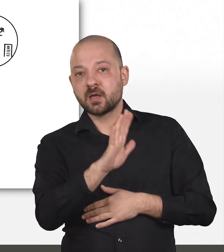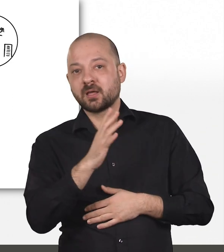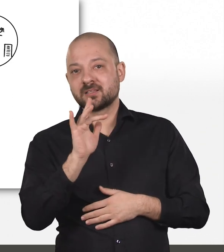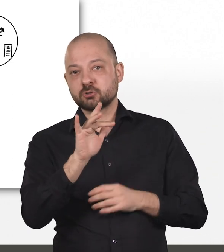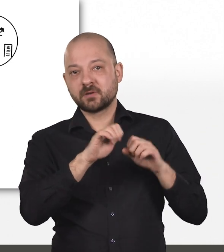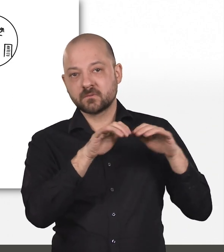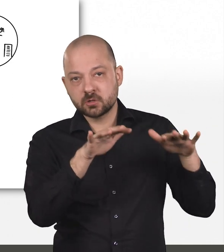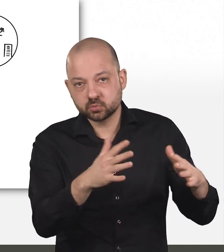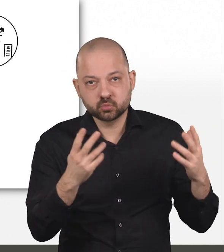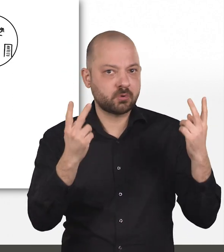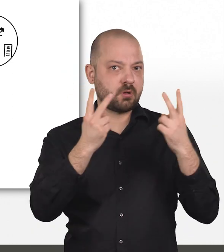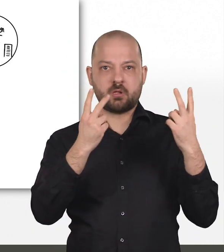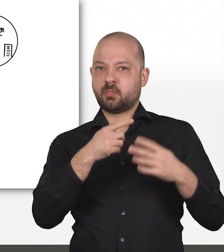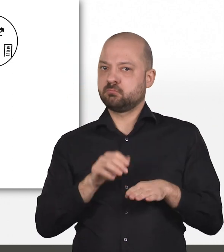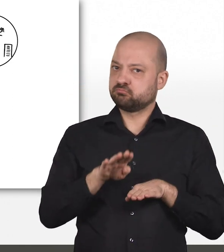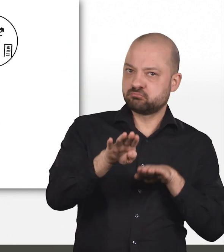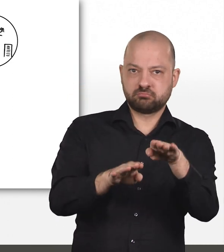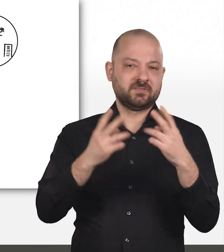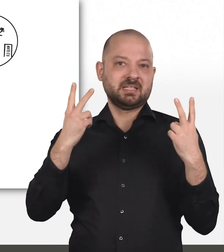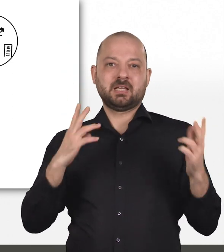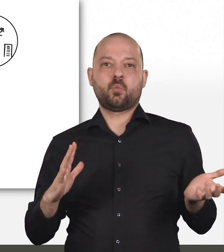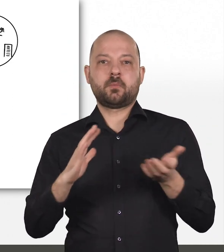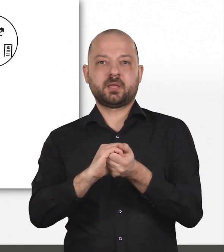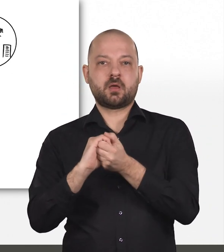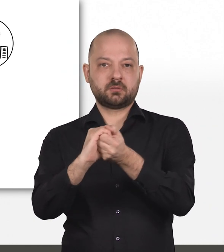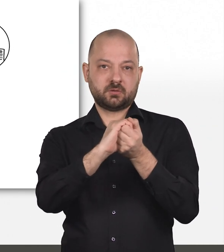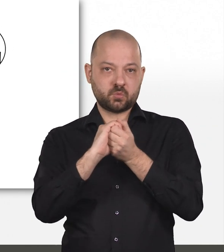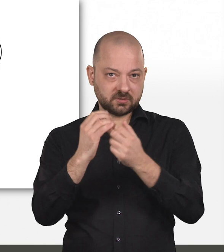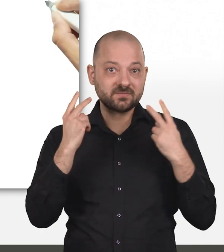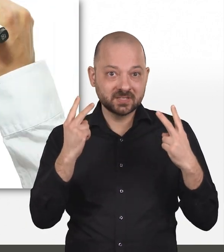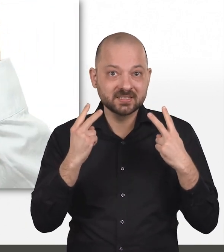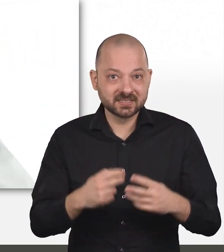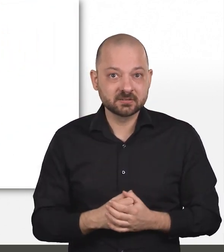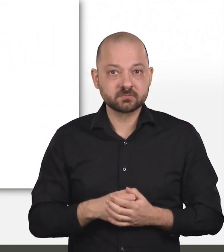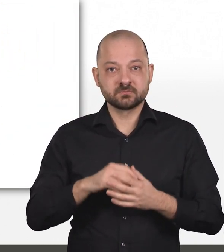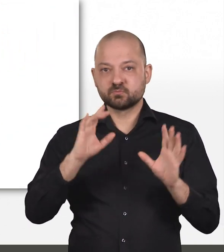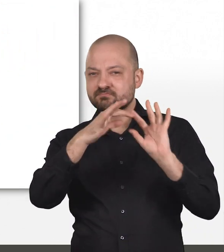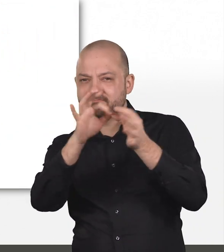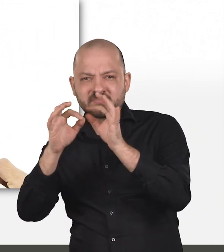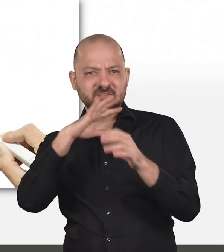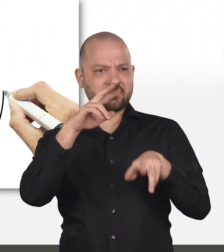Kritischer Infrastrukturen den ersten Schritt in Richtung Kooperation machen. Entscheidend sind die Verknüpfung